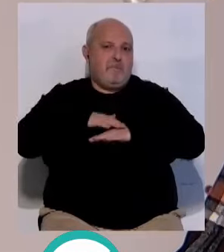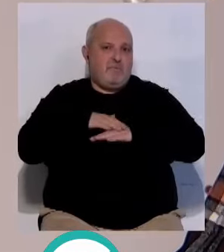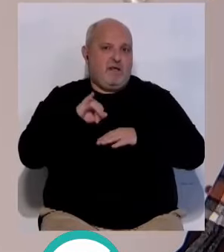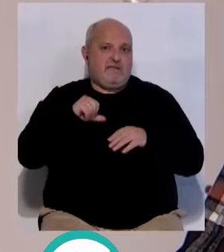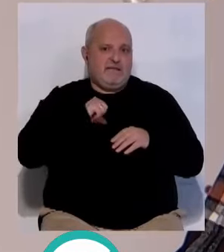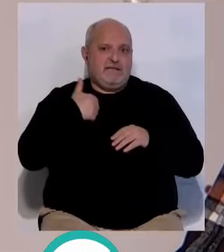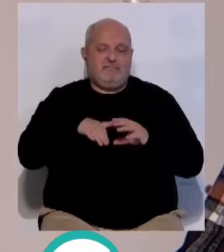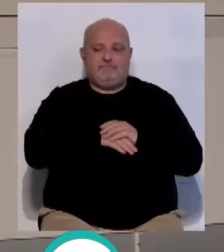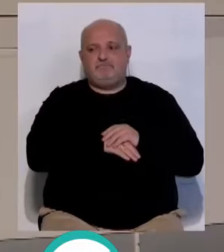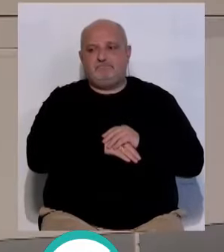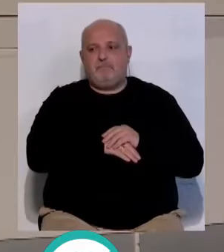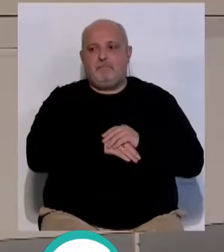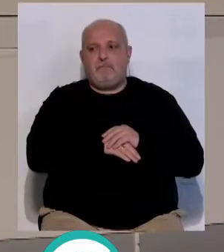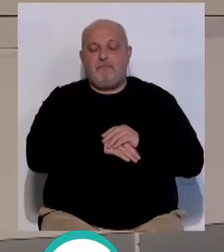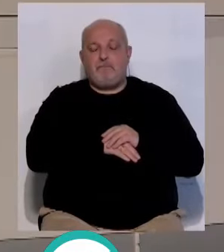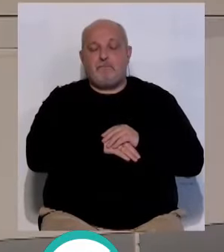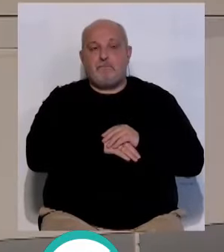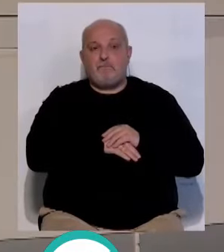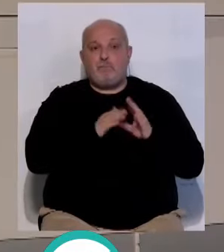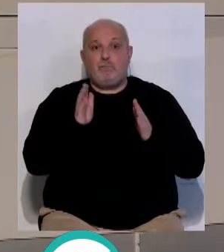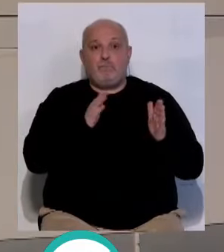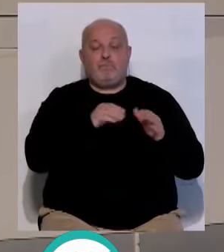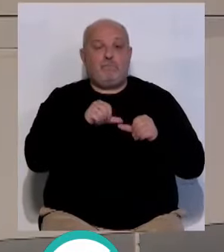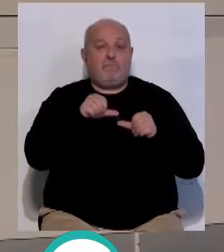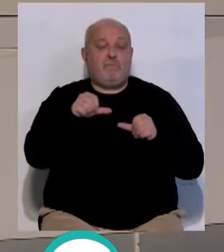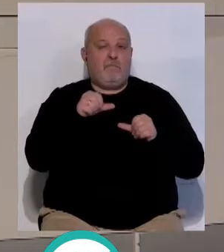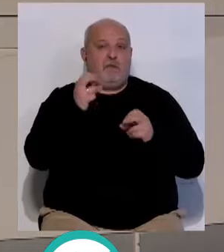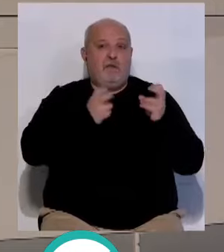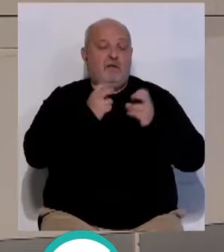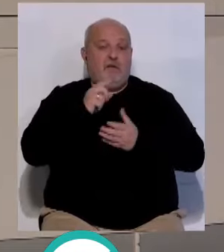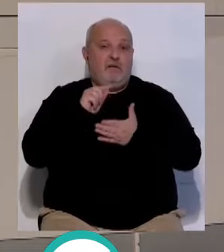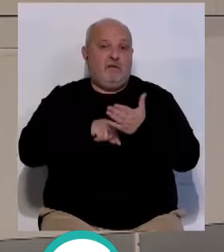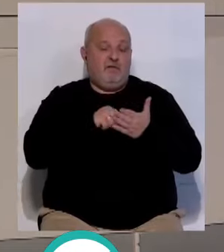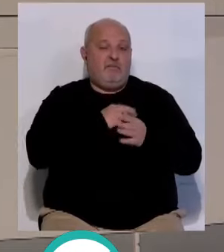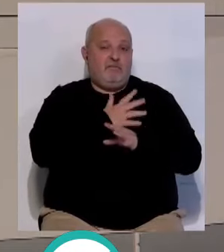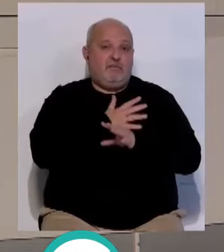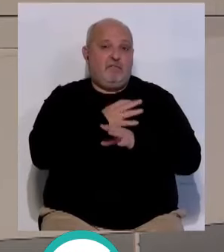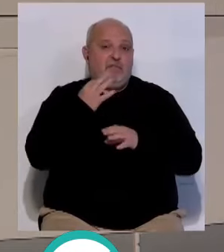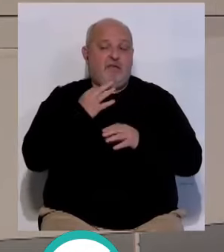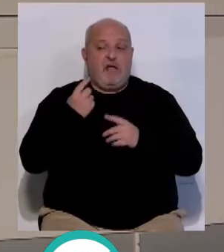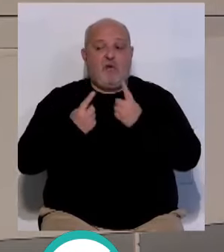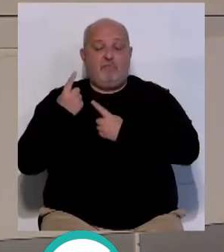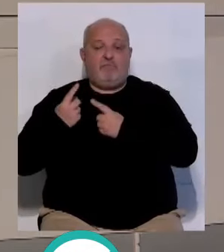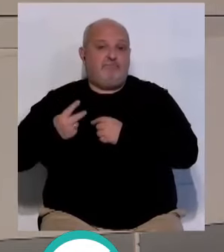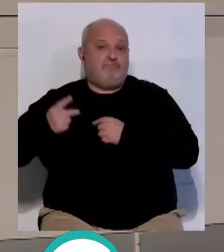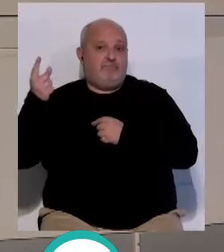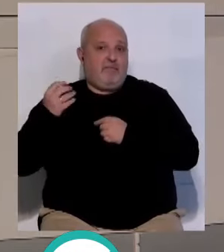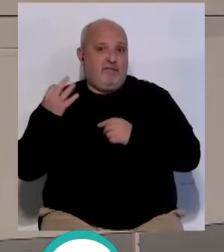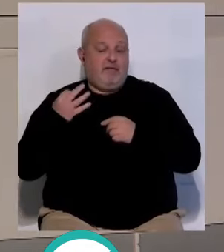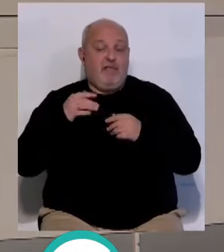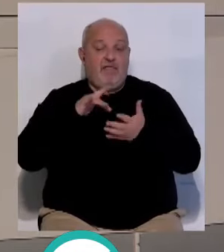No creo yo Bueno pues saben que para que lleguen futbolistas Tienen que salir otros a día de hoy